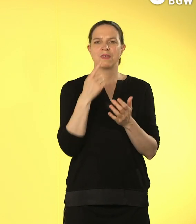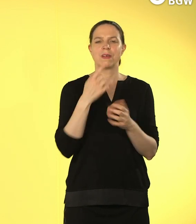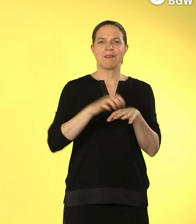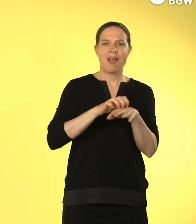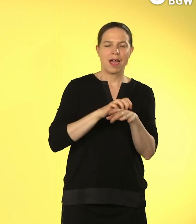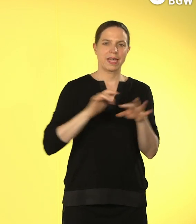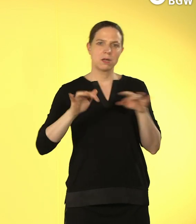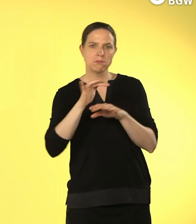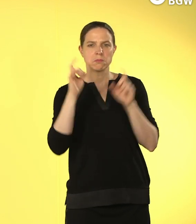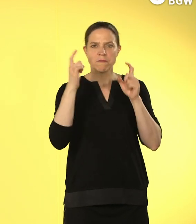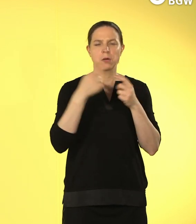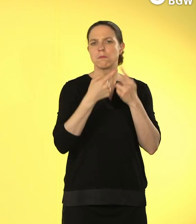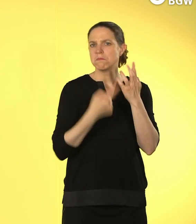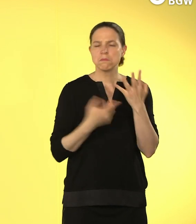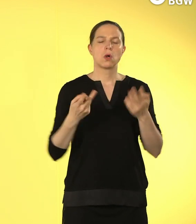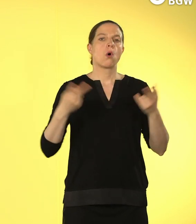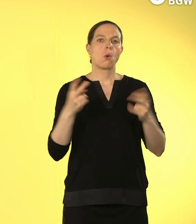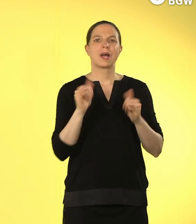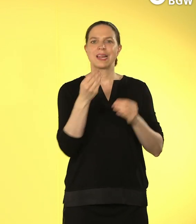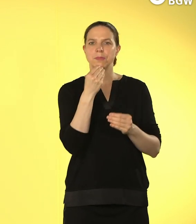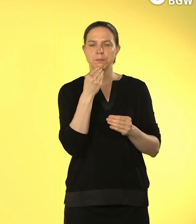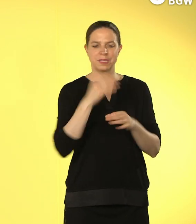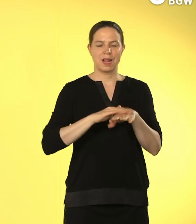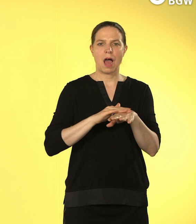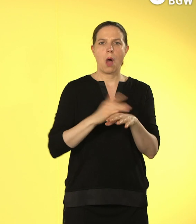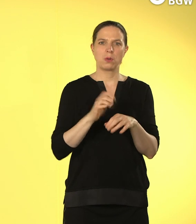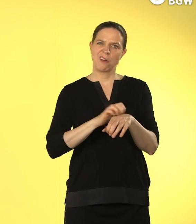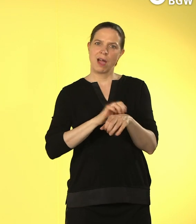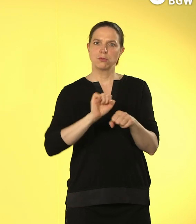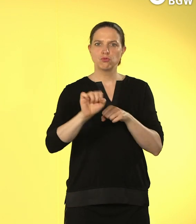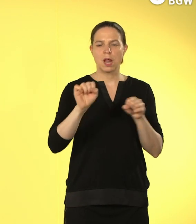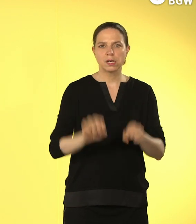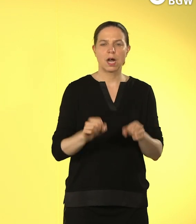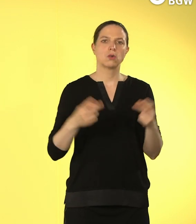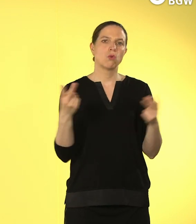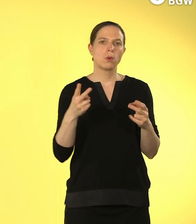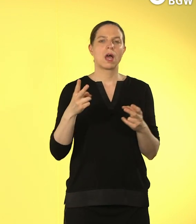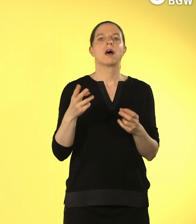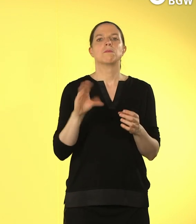auch mit hautreizenden Lebensmitteln oder mit Wasser eingesetzt werden. Wie der Name sagt - Einmalhandschuhe.